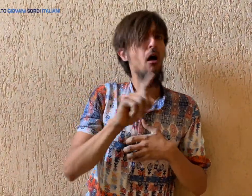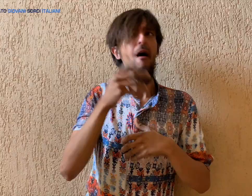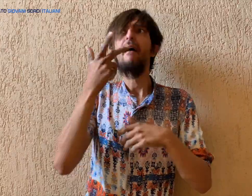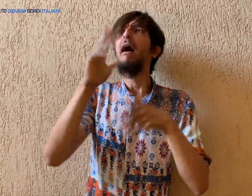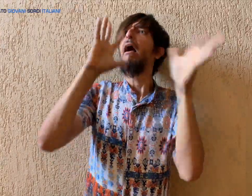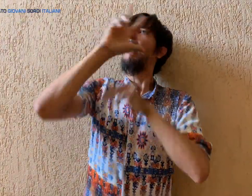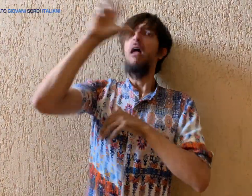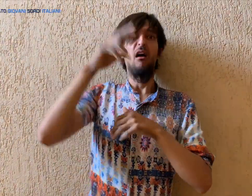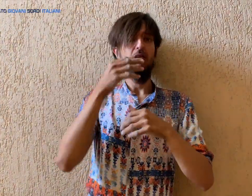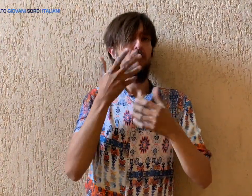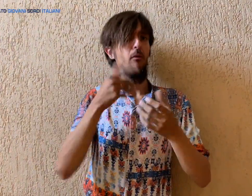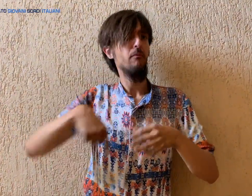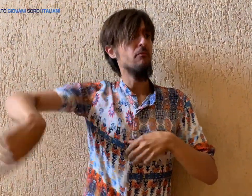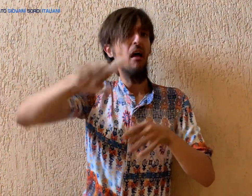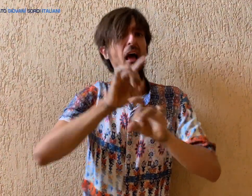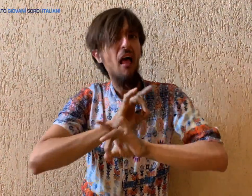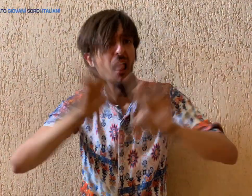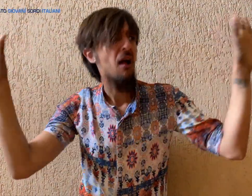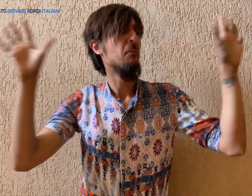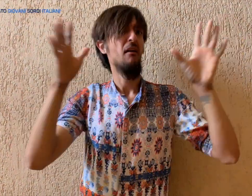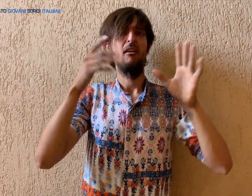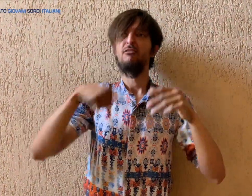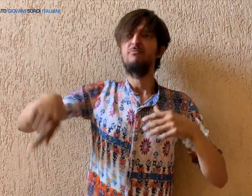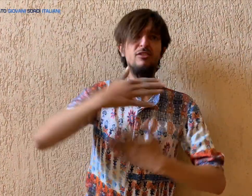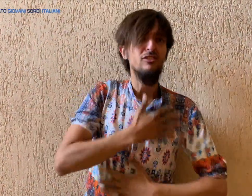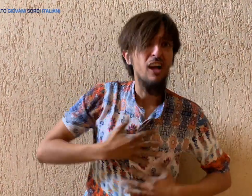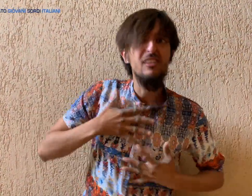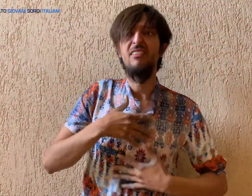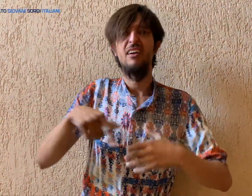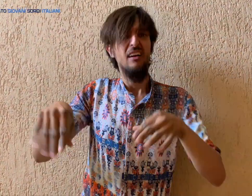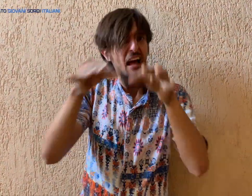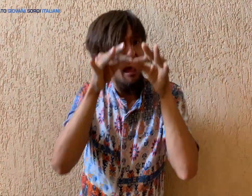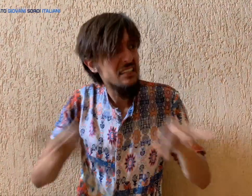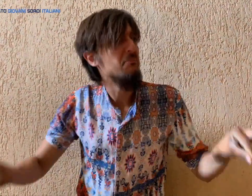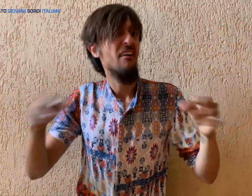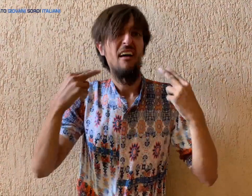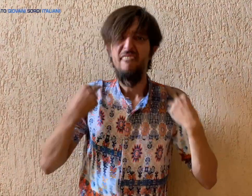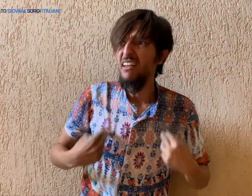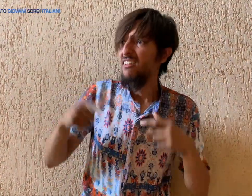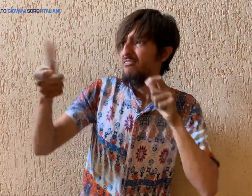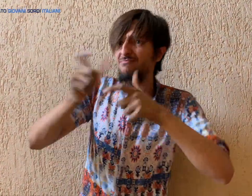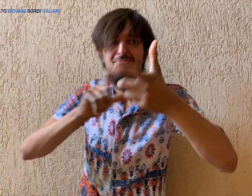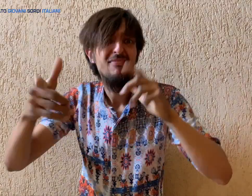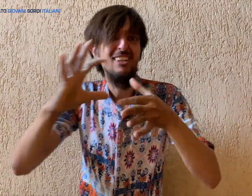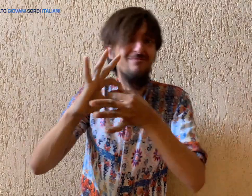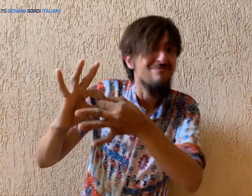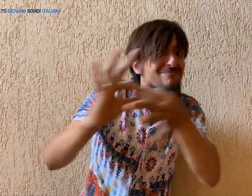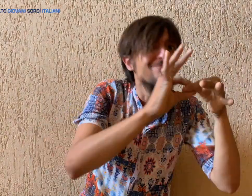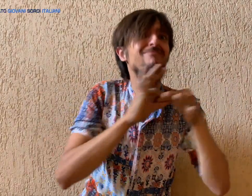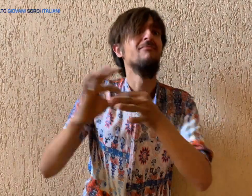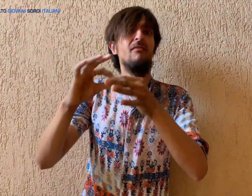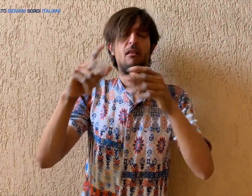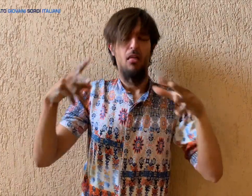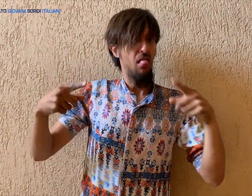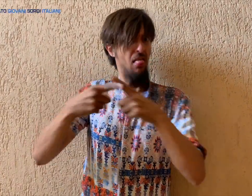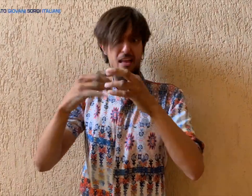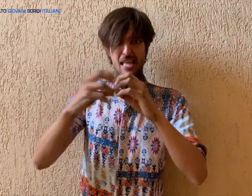Mentre i pirati buoni vogliono diventare dei re per dare libertà alle persone, vederli soddisfatti della loro vita, essere tutti amici relazionandosi con gli altri.